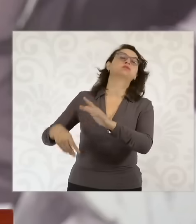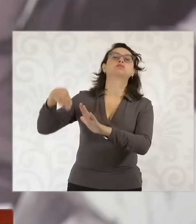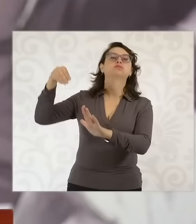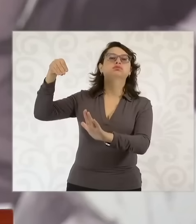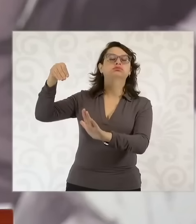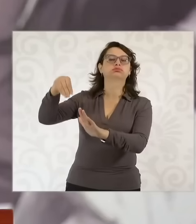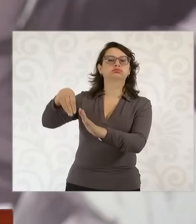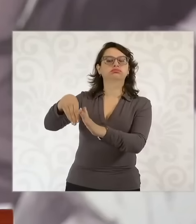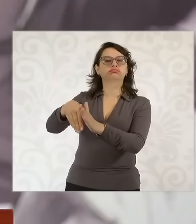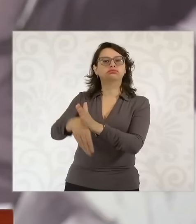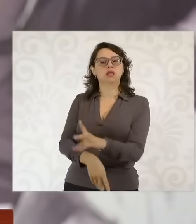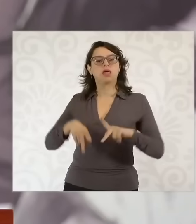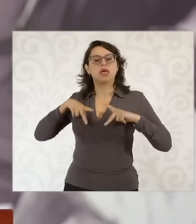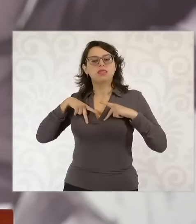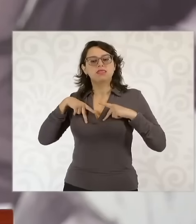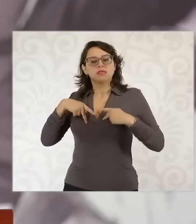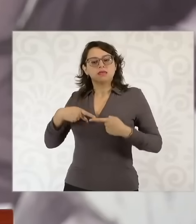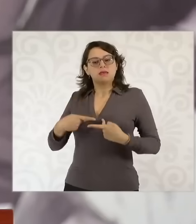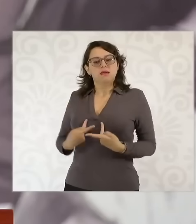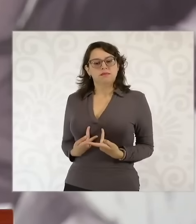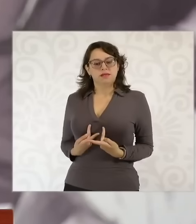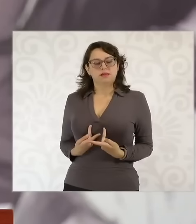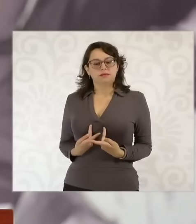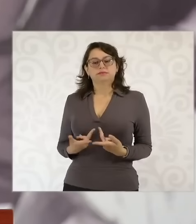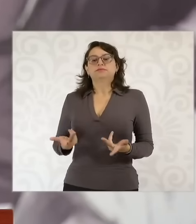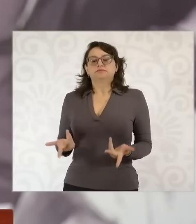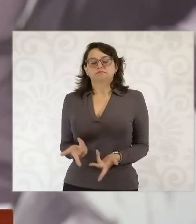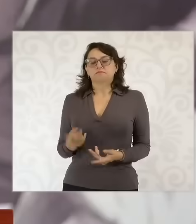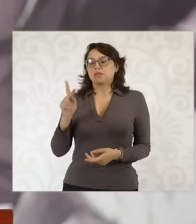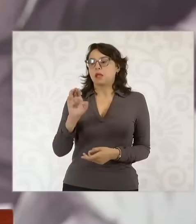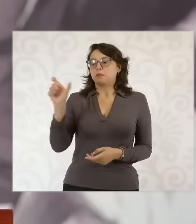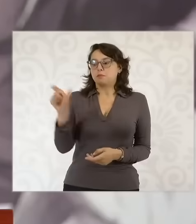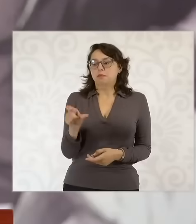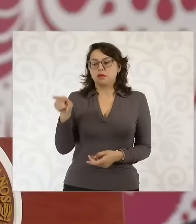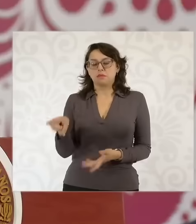desarrollo del país. Pemex se convirtió, como dio cuenta el secretario de Hacienda, en la